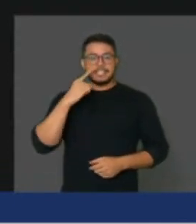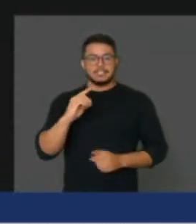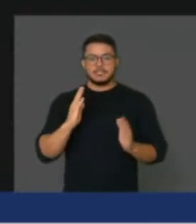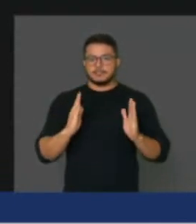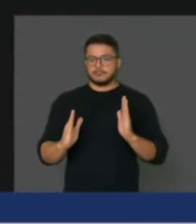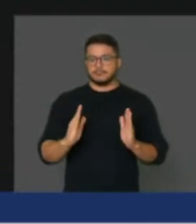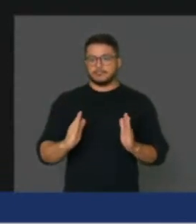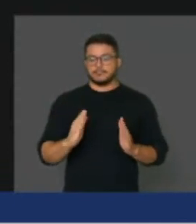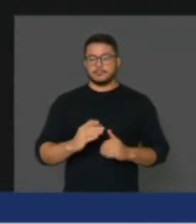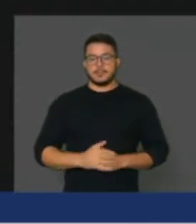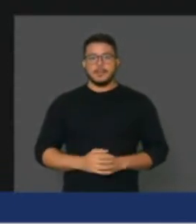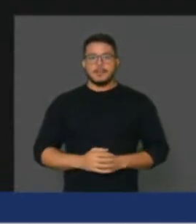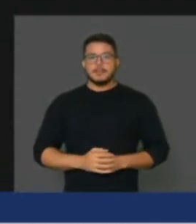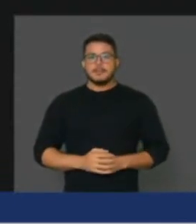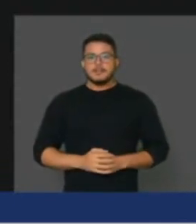APROVAR A 391, A PEC 391/2017,